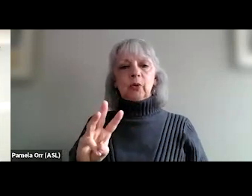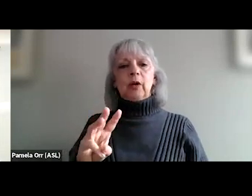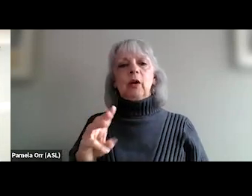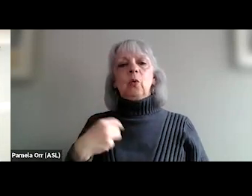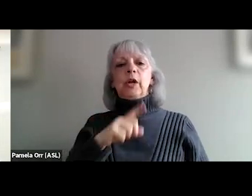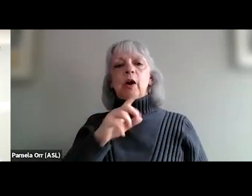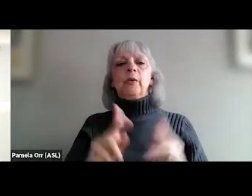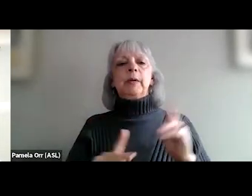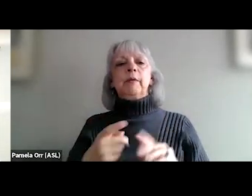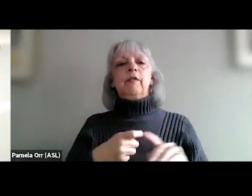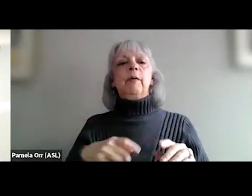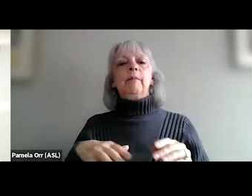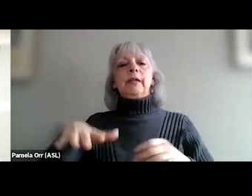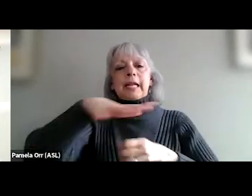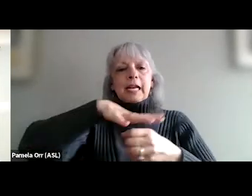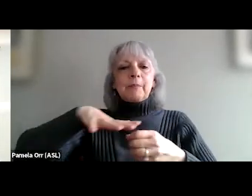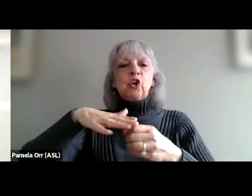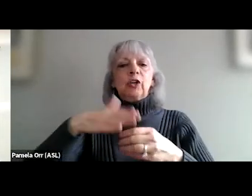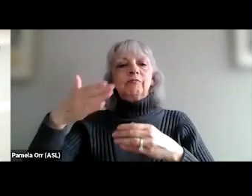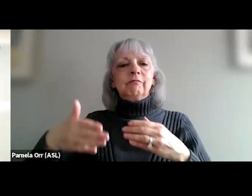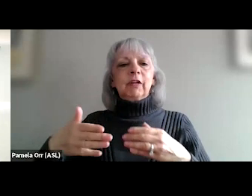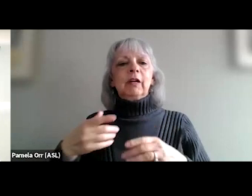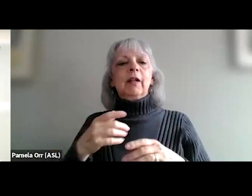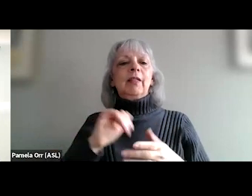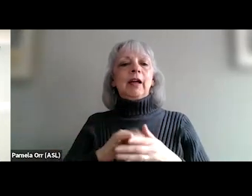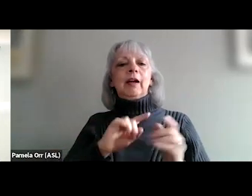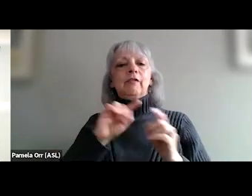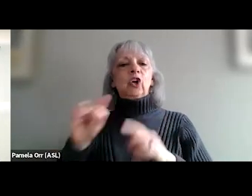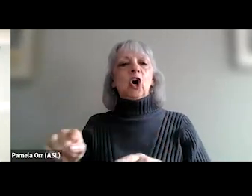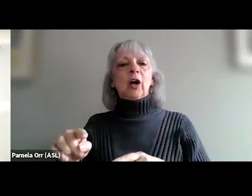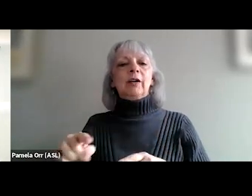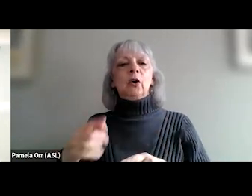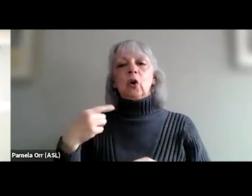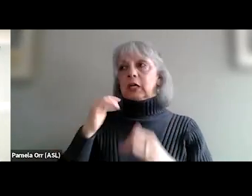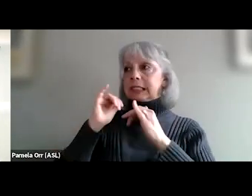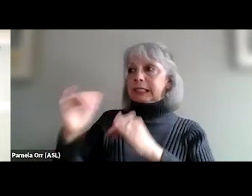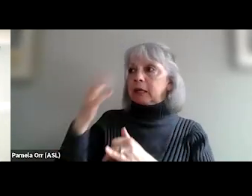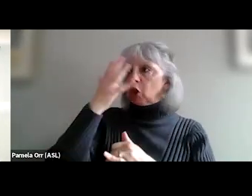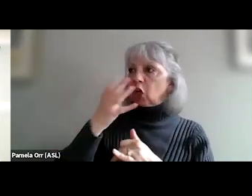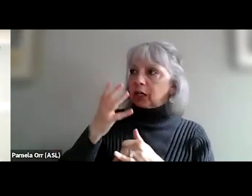"Somos las personas del barrio que hemos ido, nos parecemos a ellos, hemos experimentado las cosas